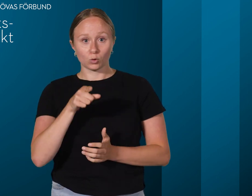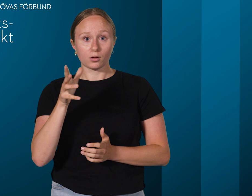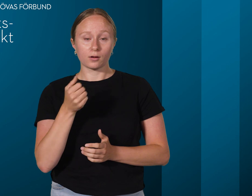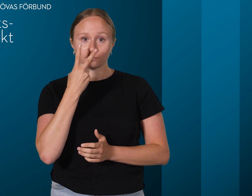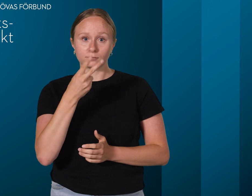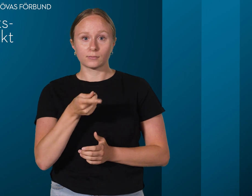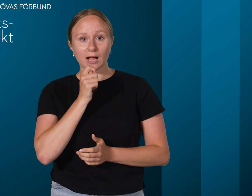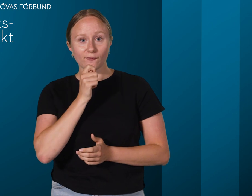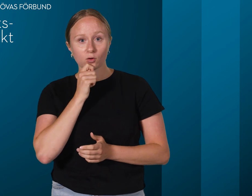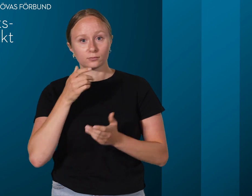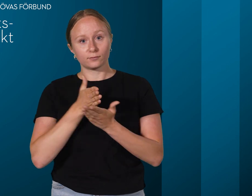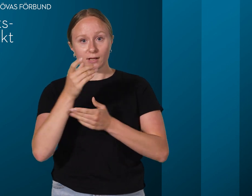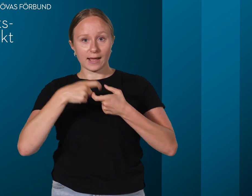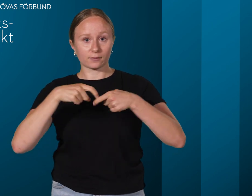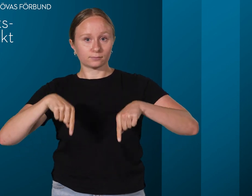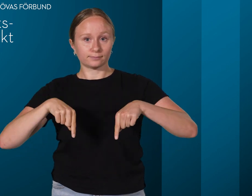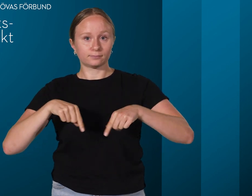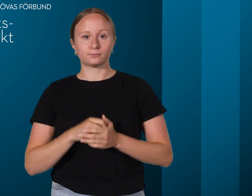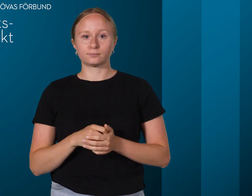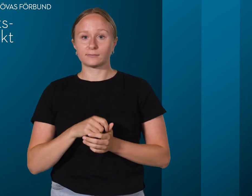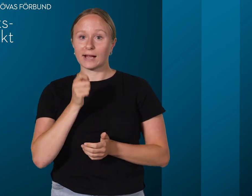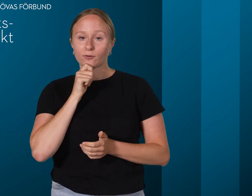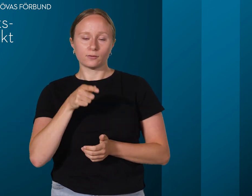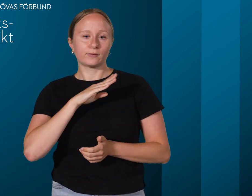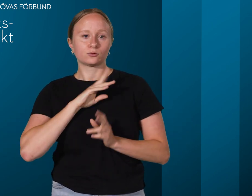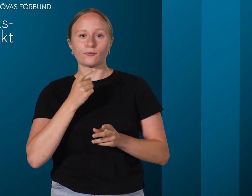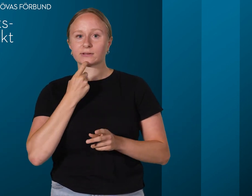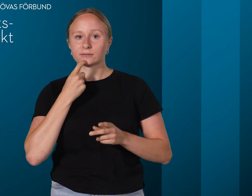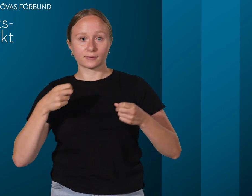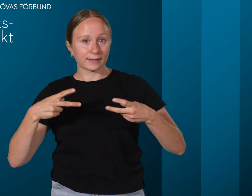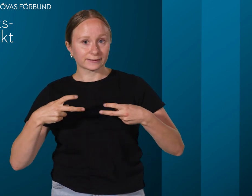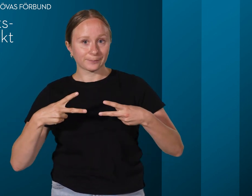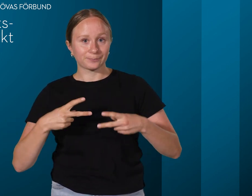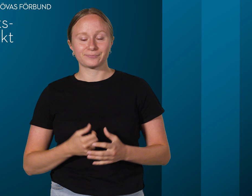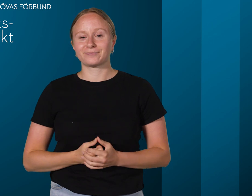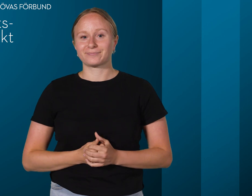Du kan se intervjun via länken nedan. Intervjun är textad på finska.